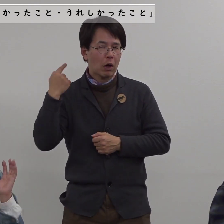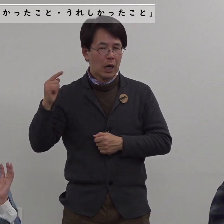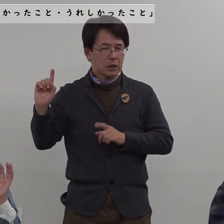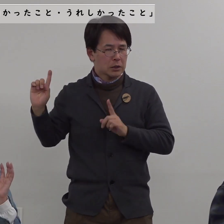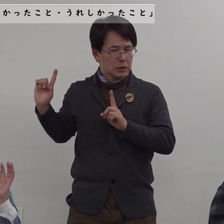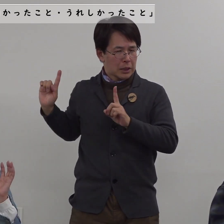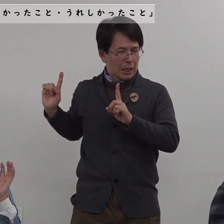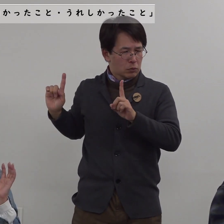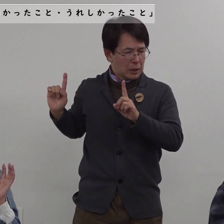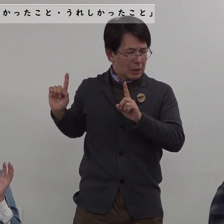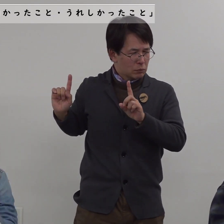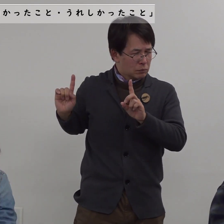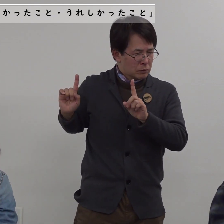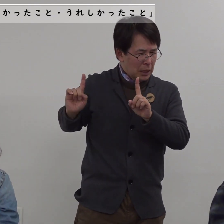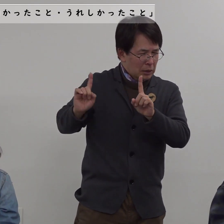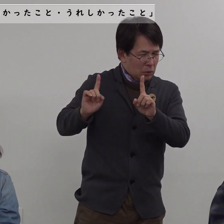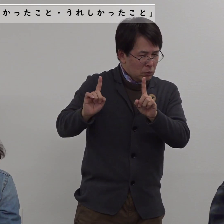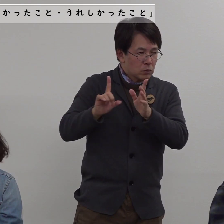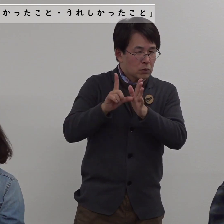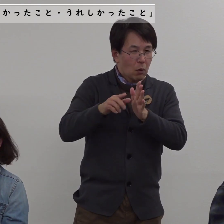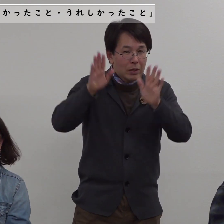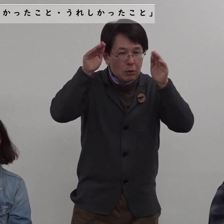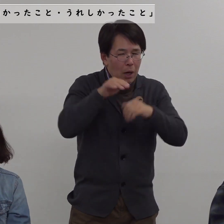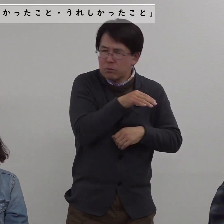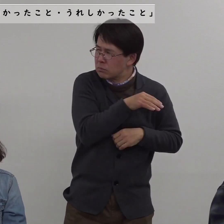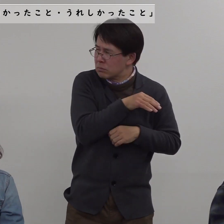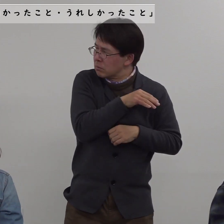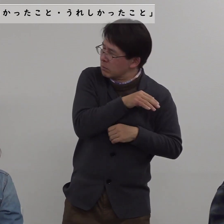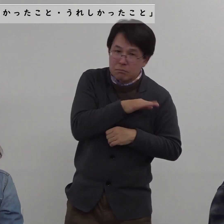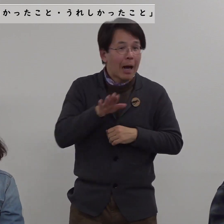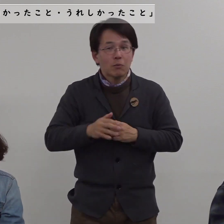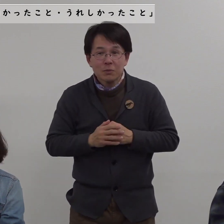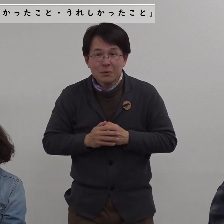犬は気になって振り返ったりとかするんですね